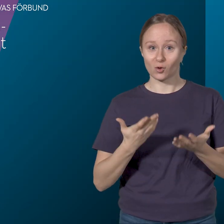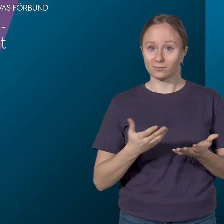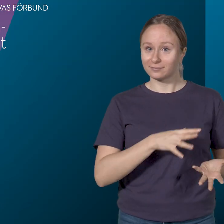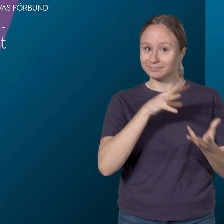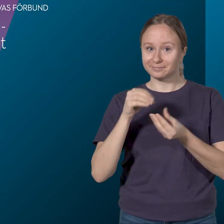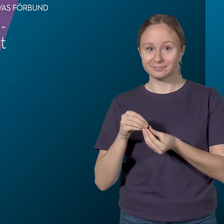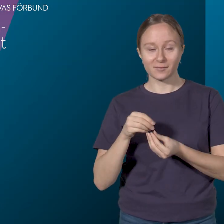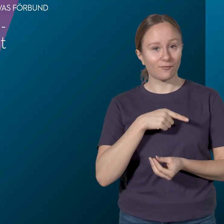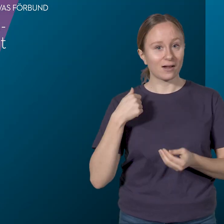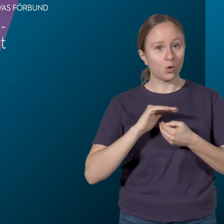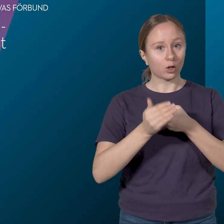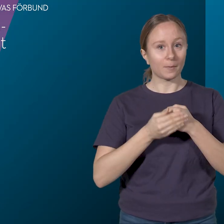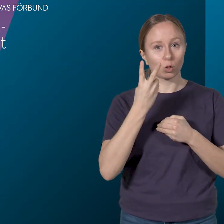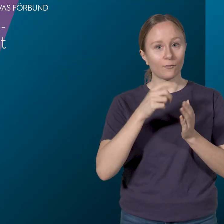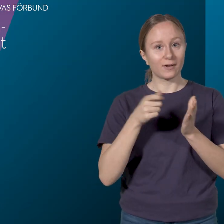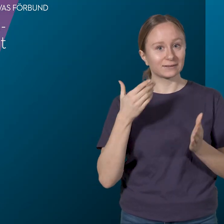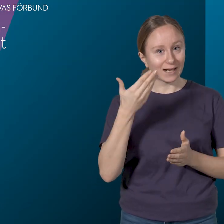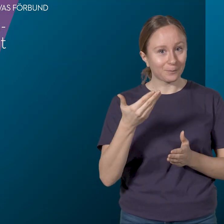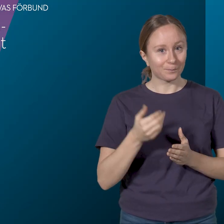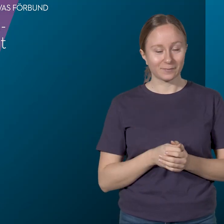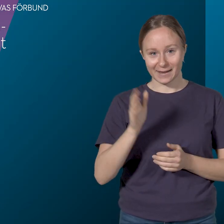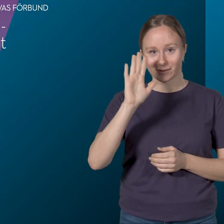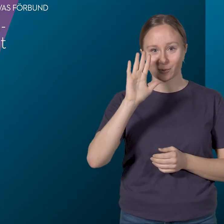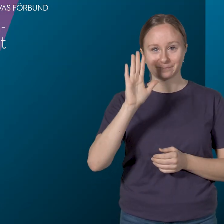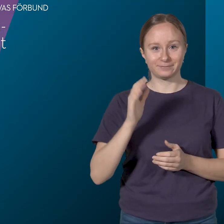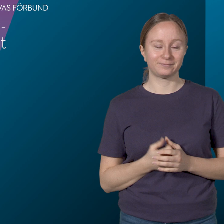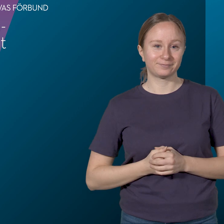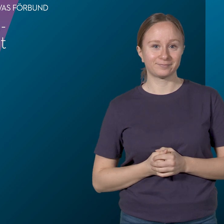Det var veckans nyheter. Vi återkommer om två veckor, hej då!